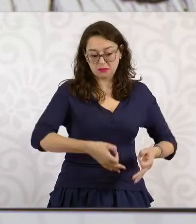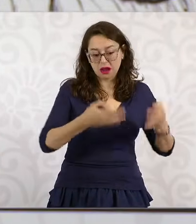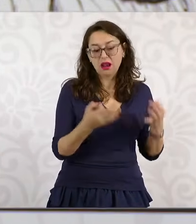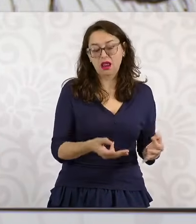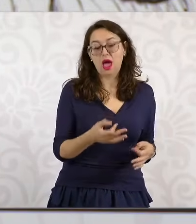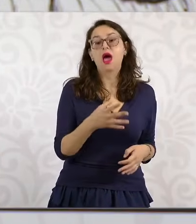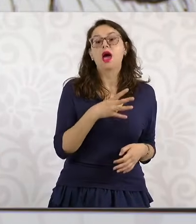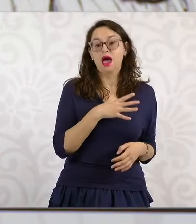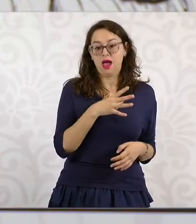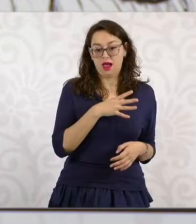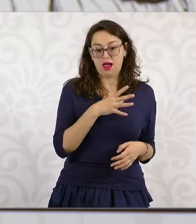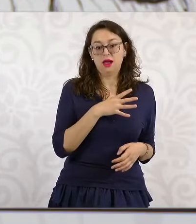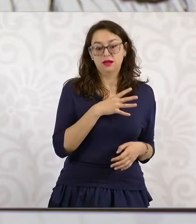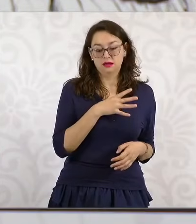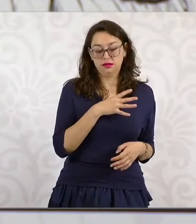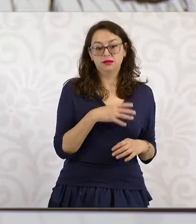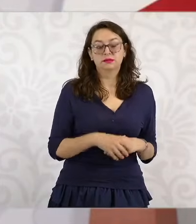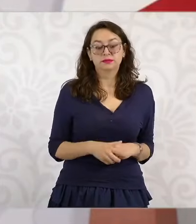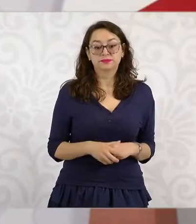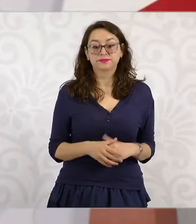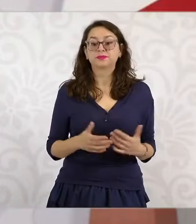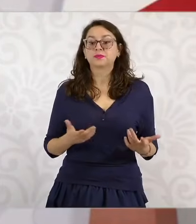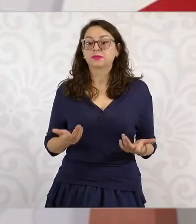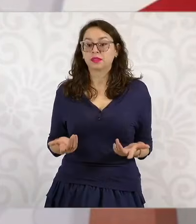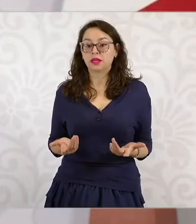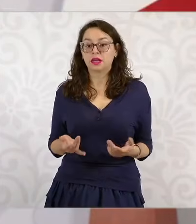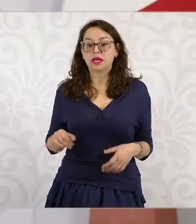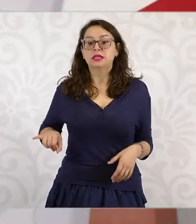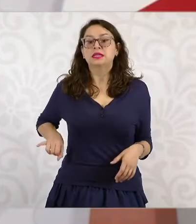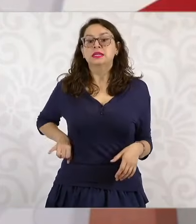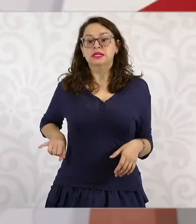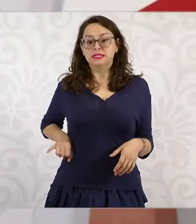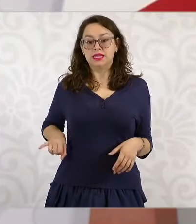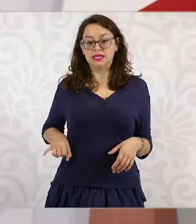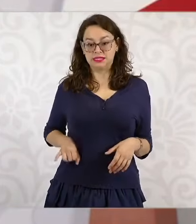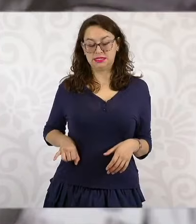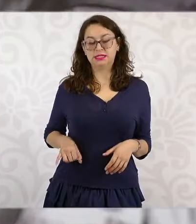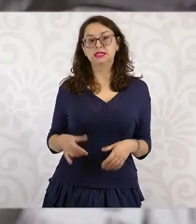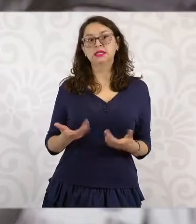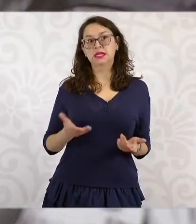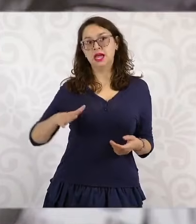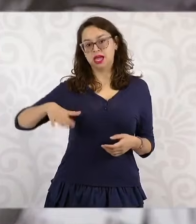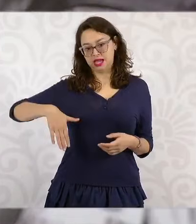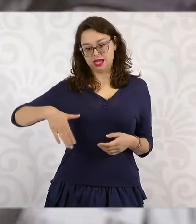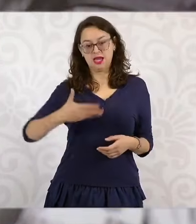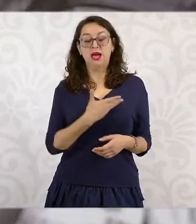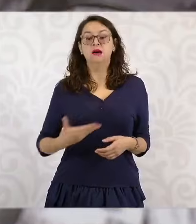veces mexicanos. Y lo interesante de esto es que ah como decía la presidenta también ah nosotros